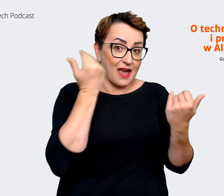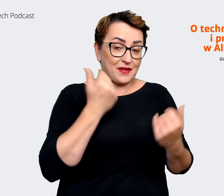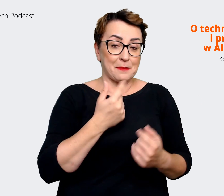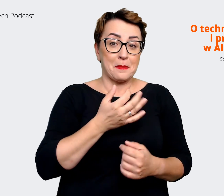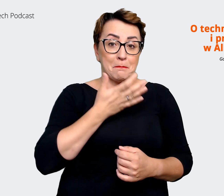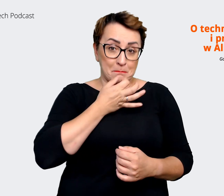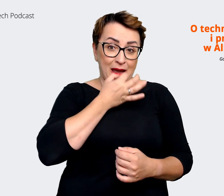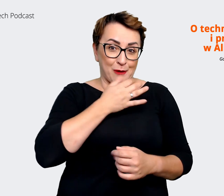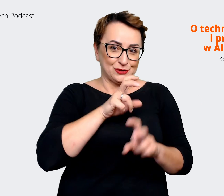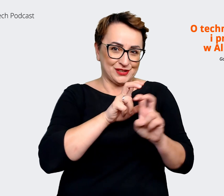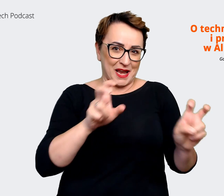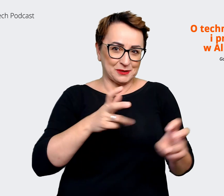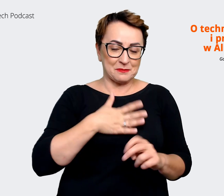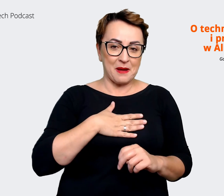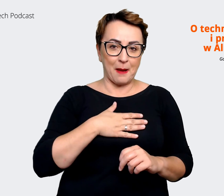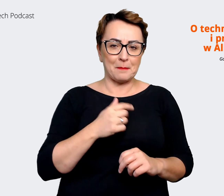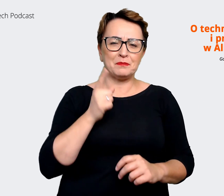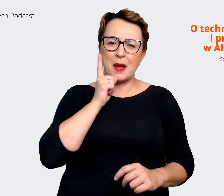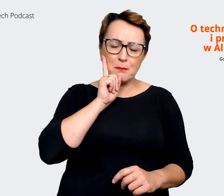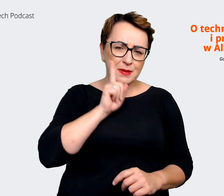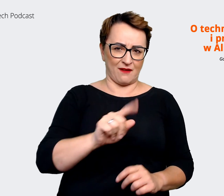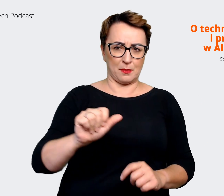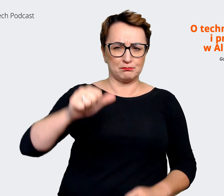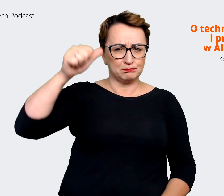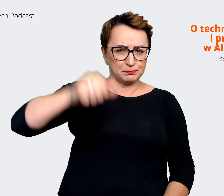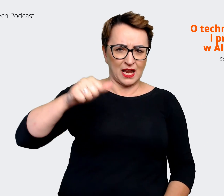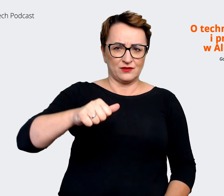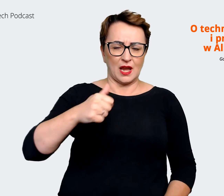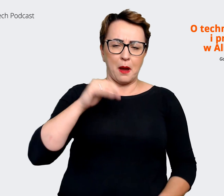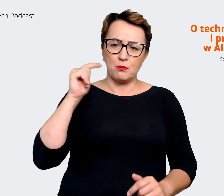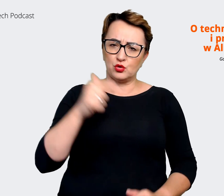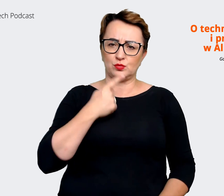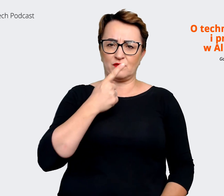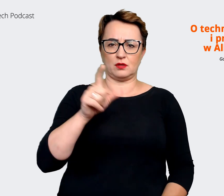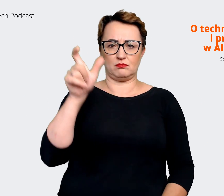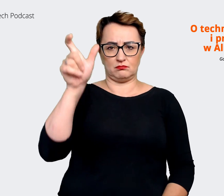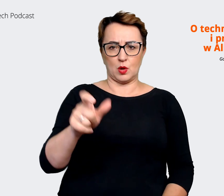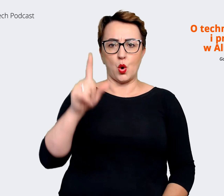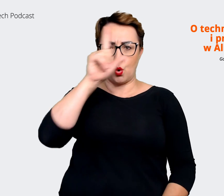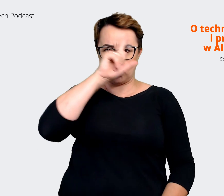naprawdę myślę, że na pierwszym miejscu powinienem powiedzieć o ludziach, bo to są naprawdę